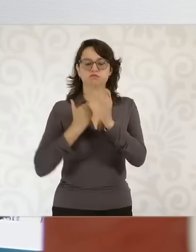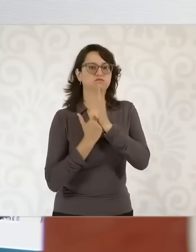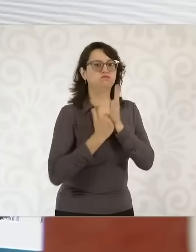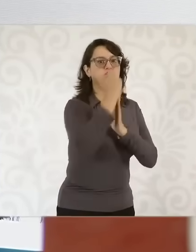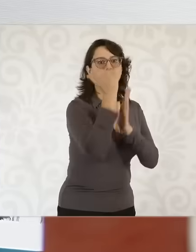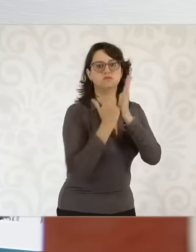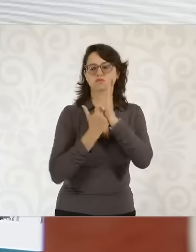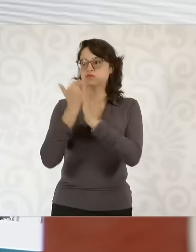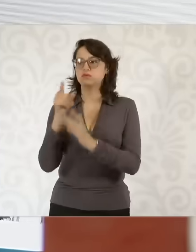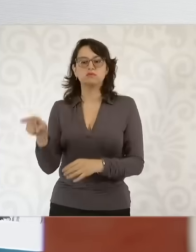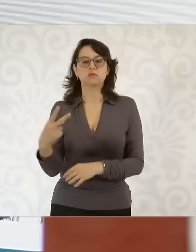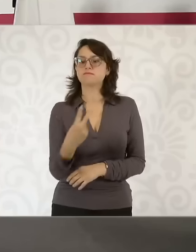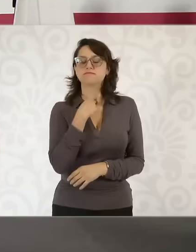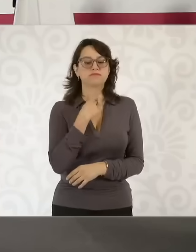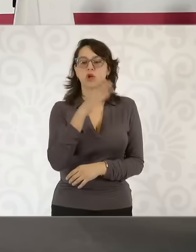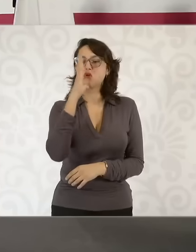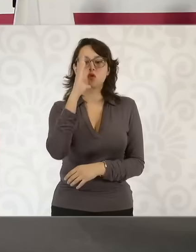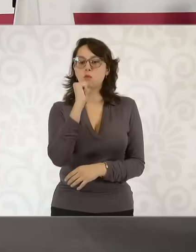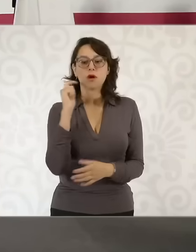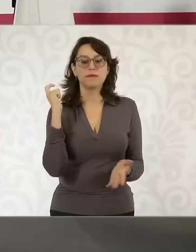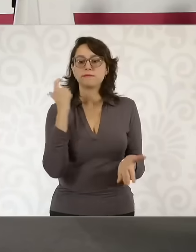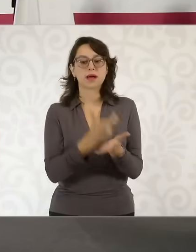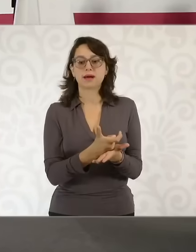pero para el 27, gracias a todo el trabajo que ha hecho Secretaría de